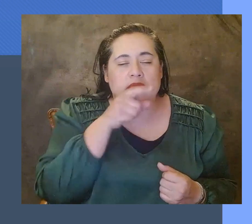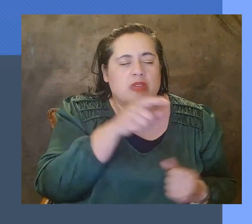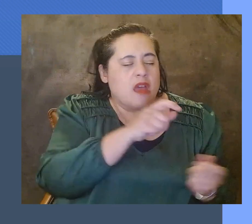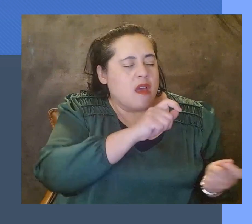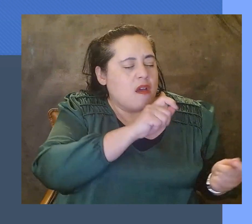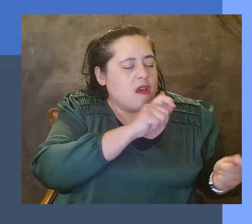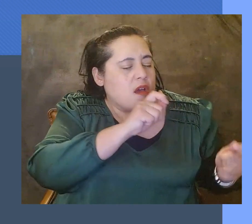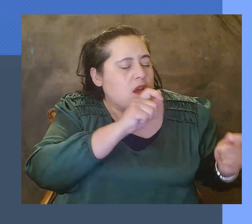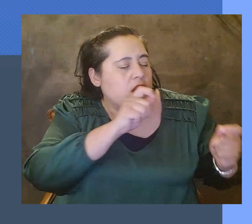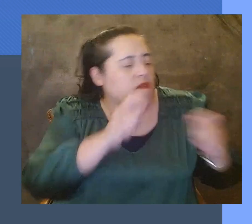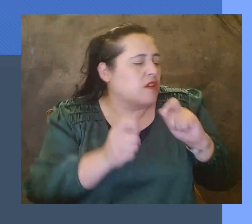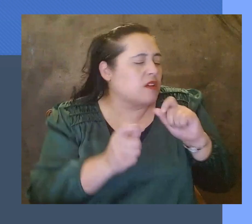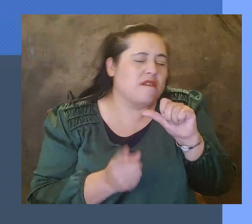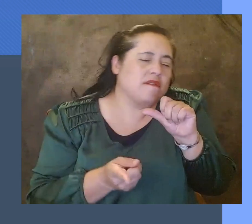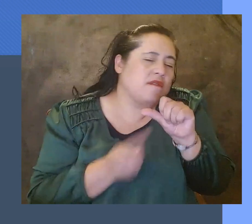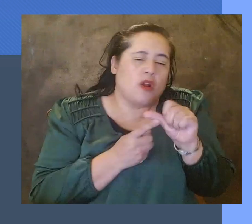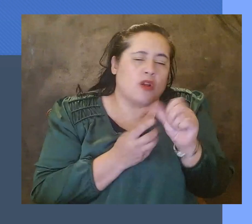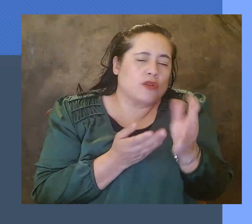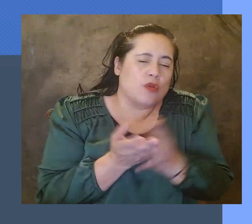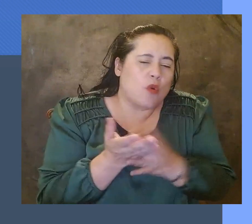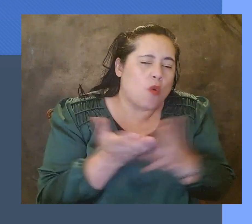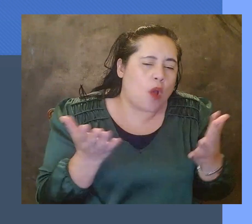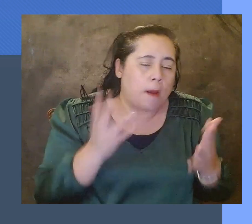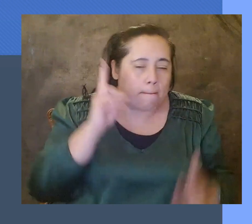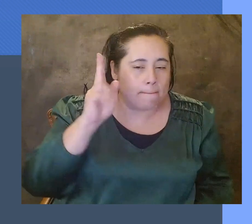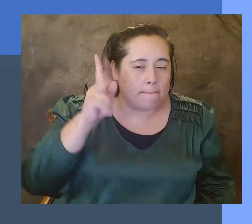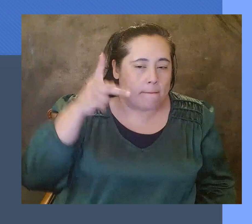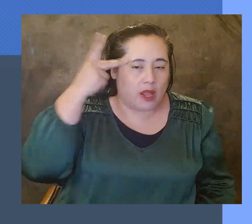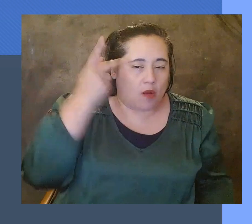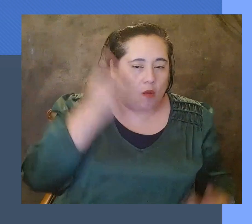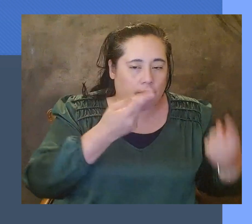evoluciona principalmente a través de eventos políticos.